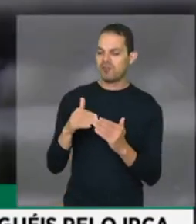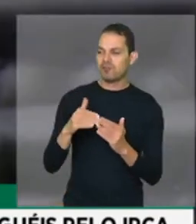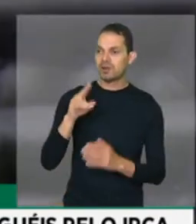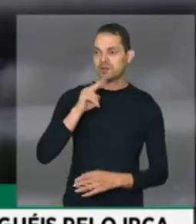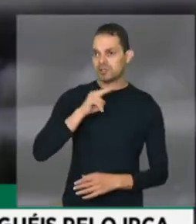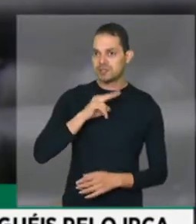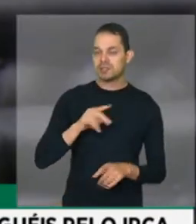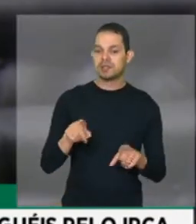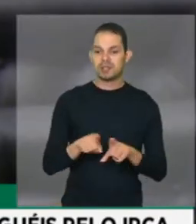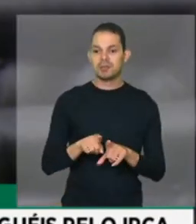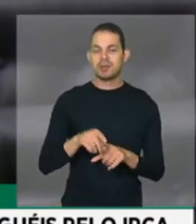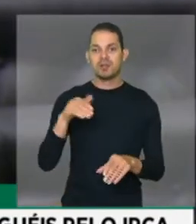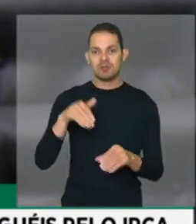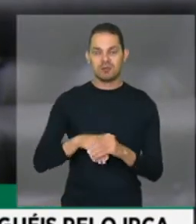TAMBÉM VOTAR FAVORÁVEL AO MÉRITO, NESSE AMBIENTE